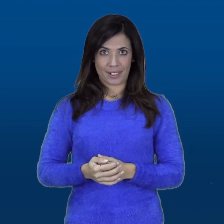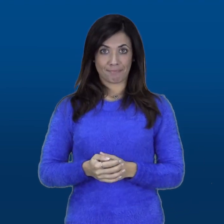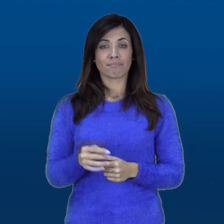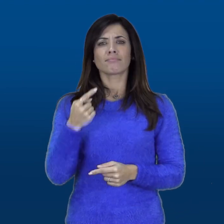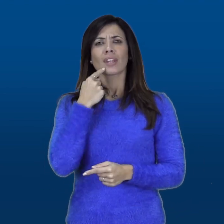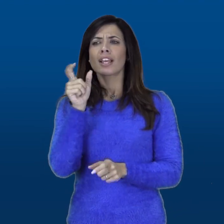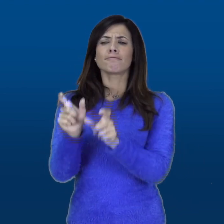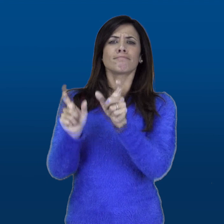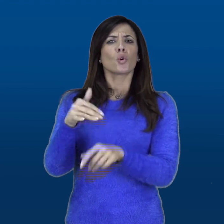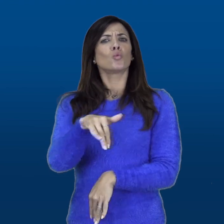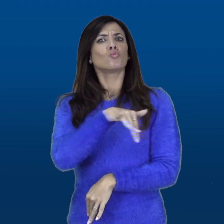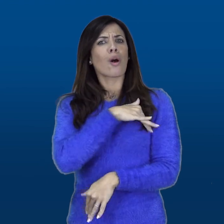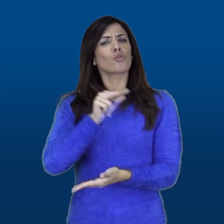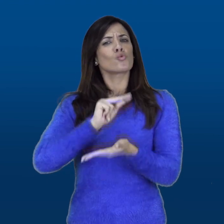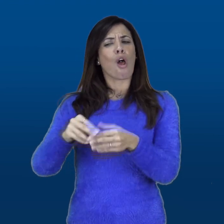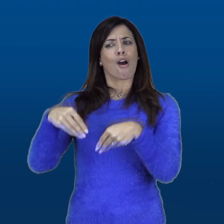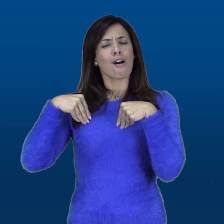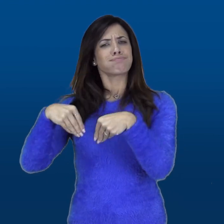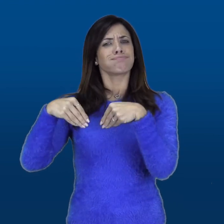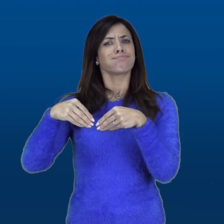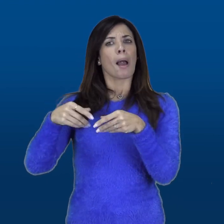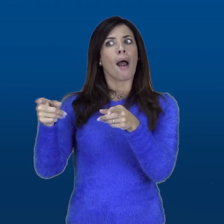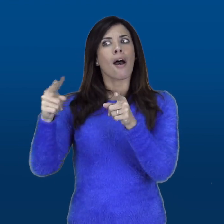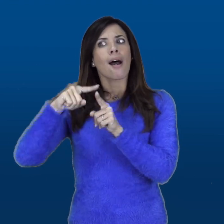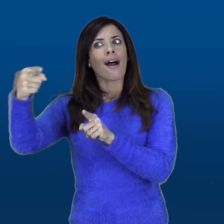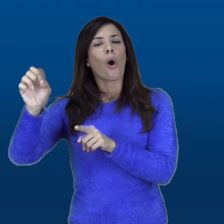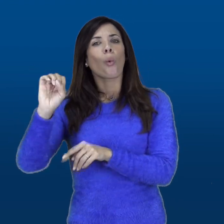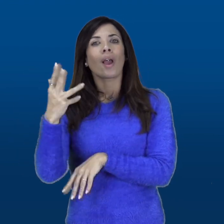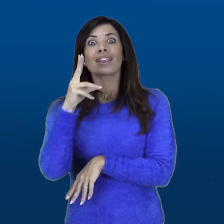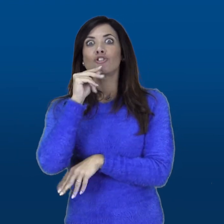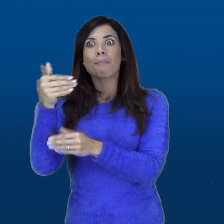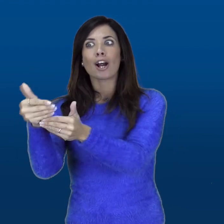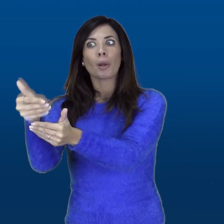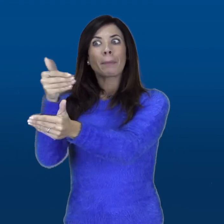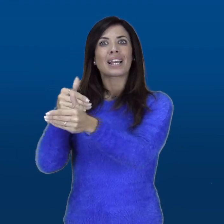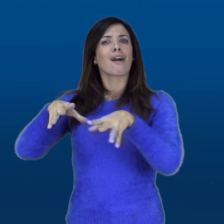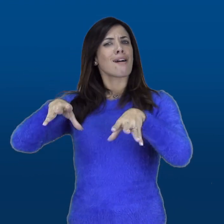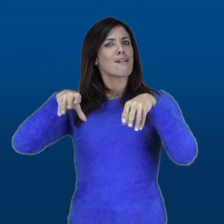Gli studenti che si ritirano dalla frequenza dell'ultimo anno scolastico prima del 15 marzo 2020